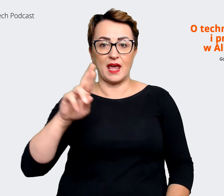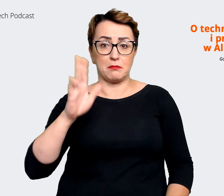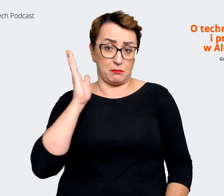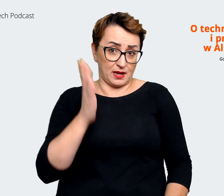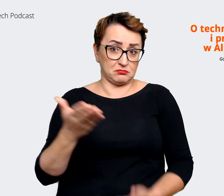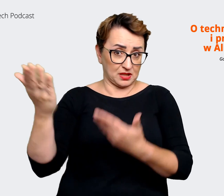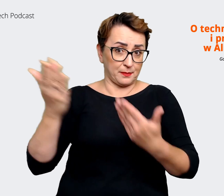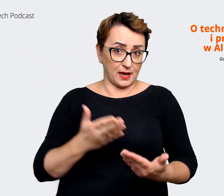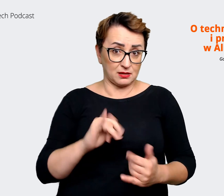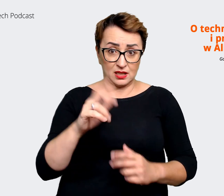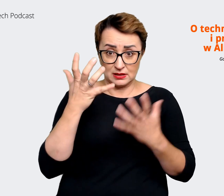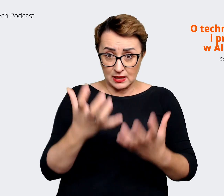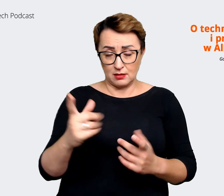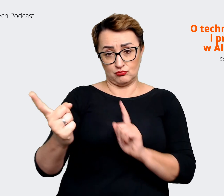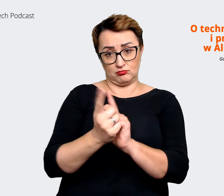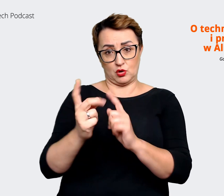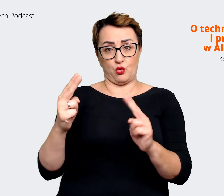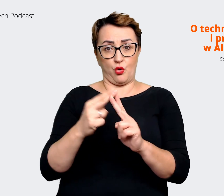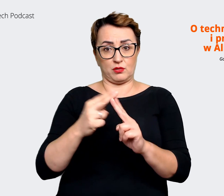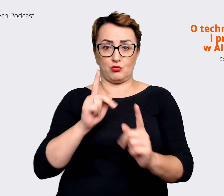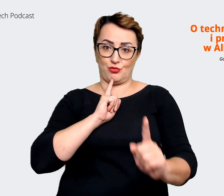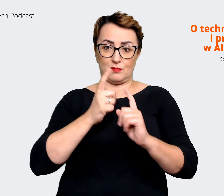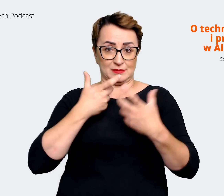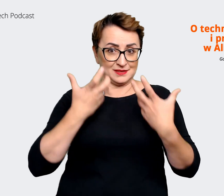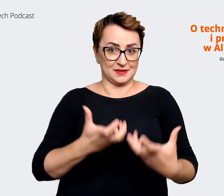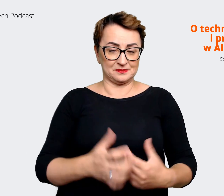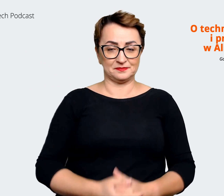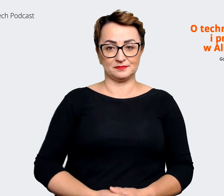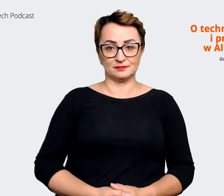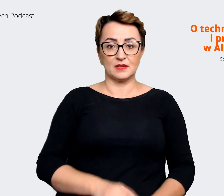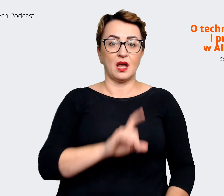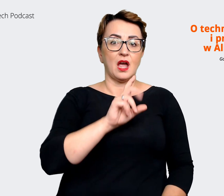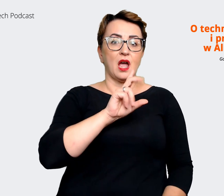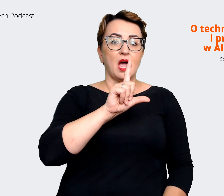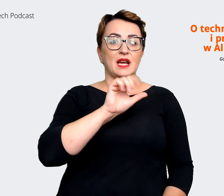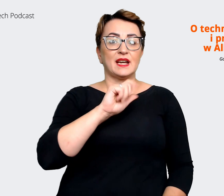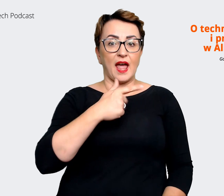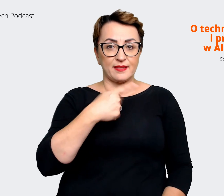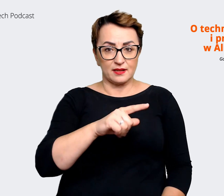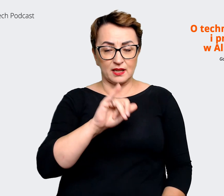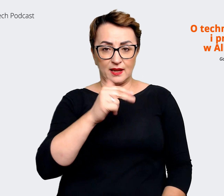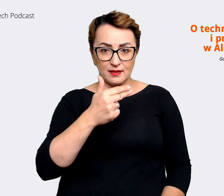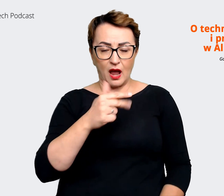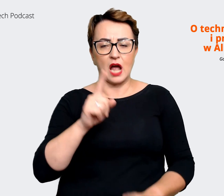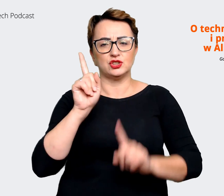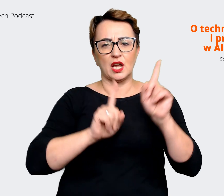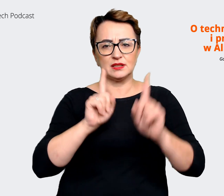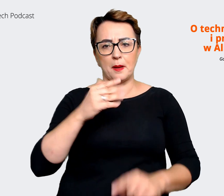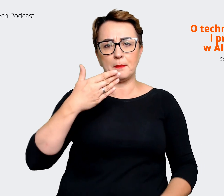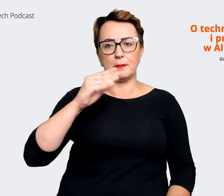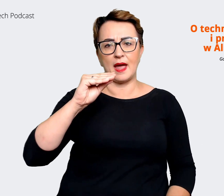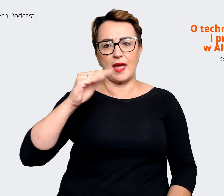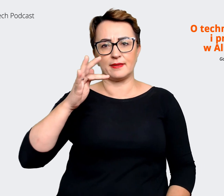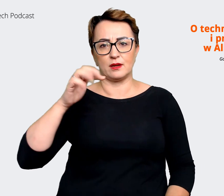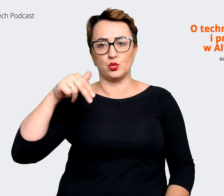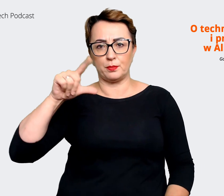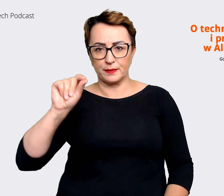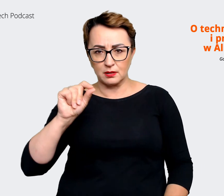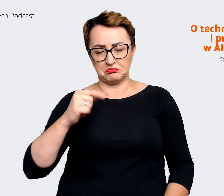zachęcam do kontaktu i do porozmawiania. Tomasz: LinkedIn i bywam czasem na meetup'ach. Zapraszam. Prowadzący: Panowie,